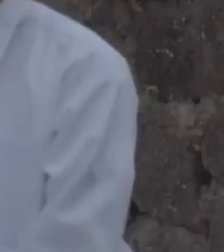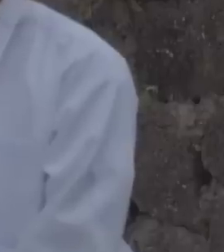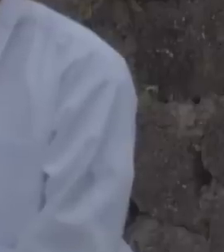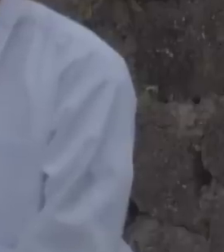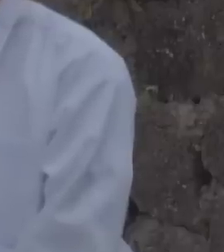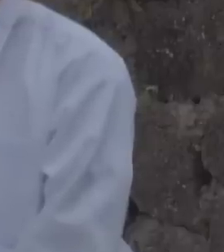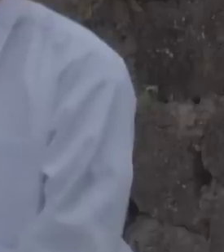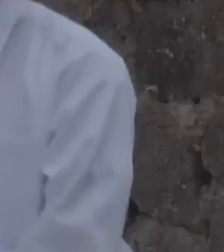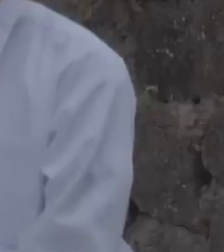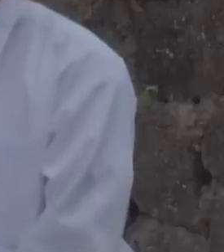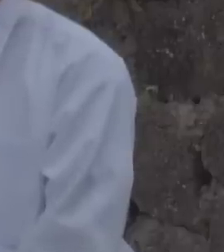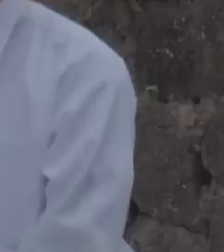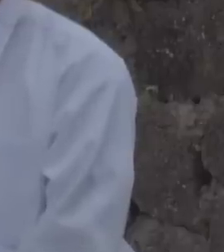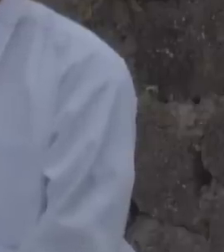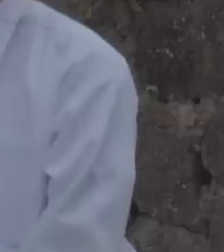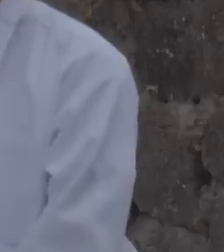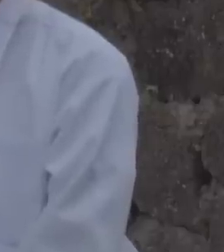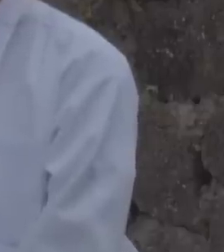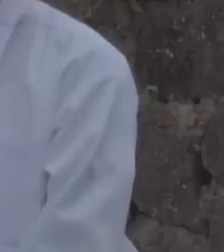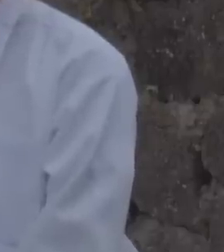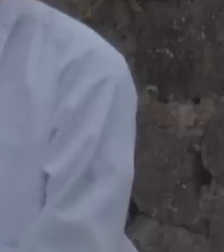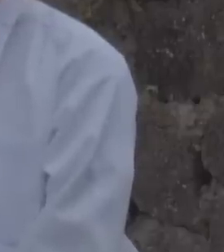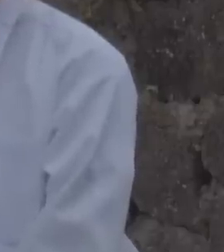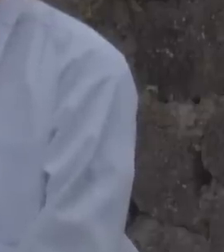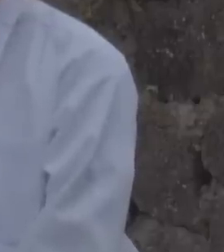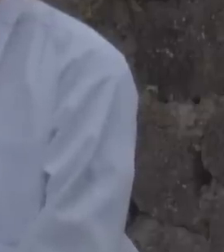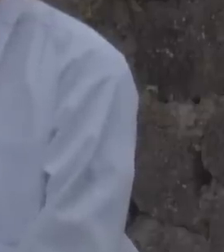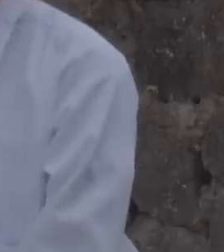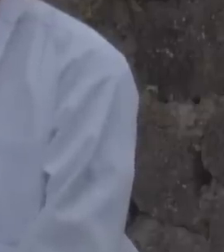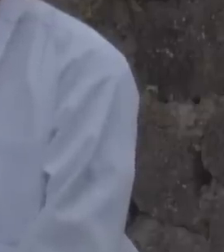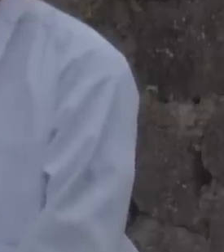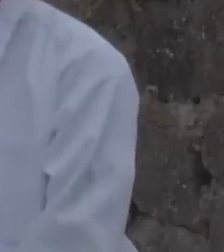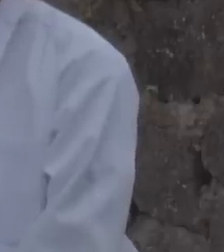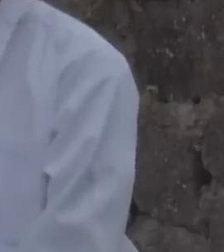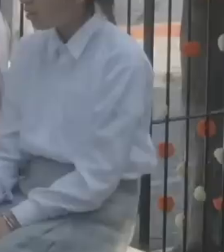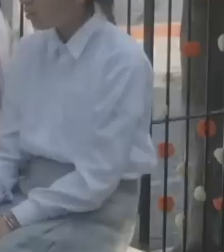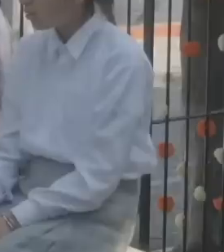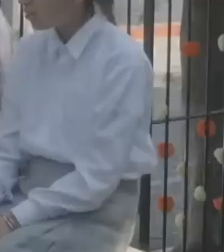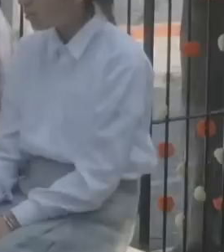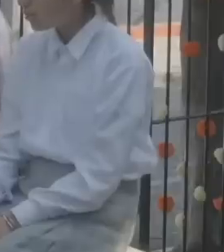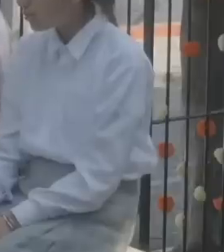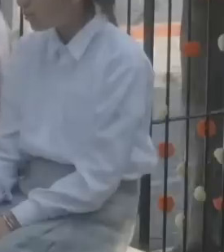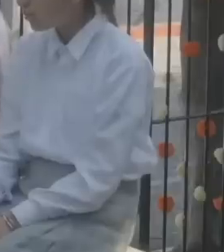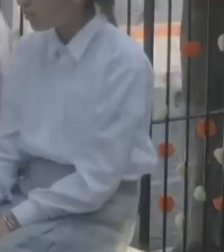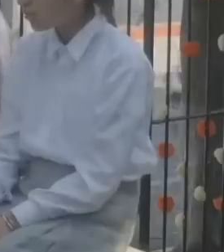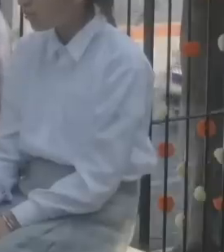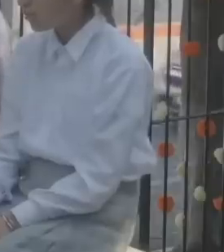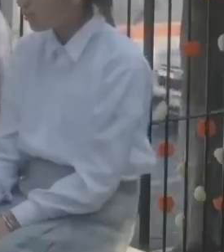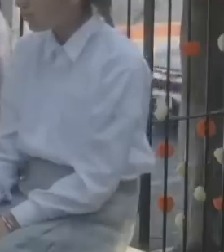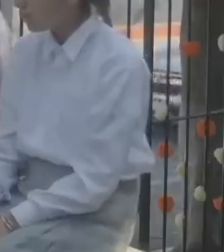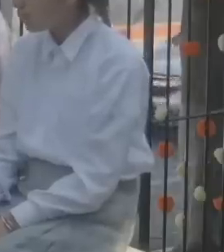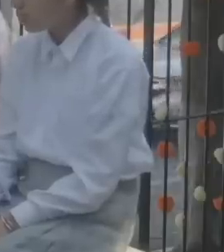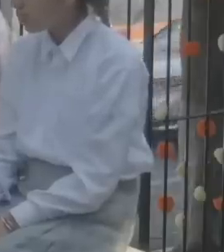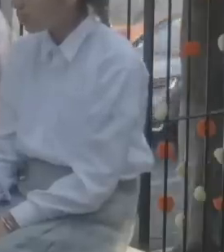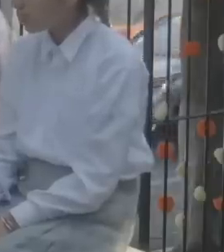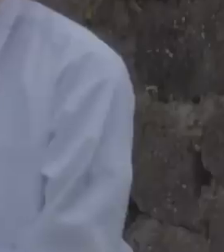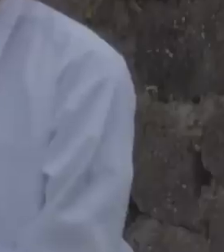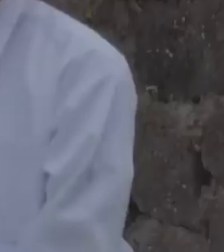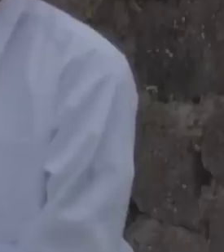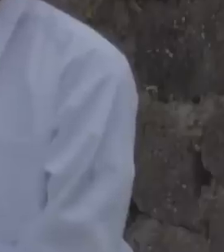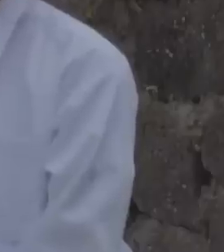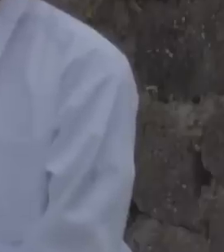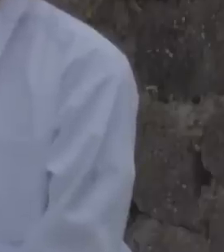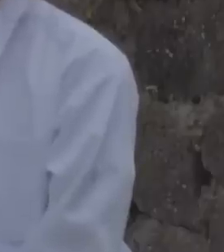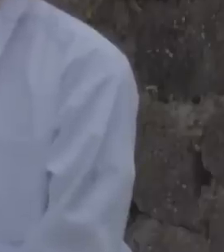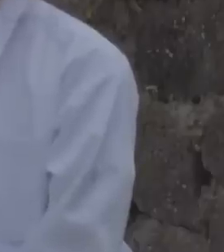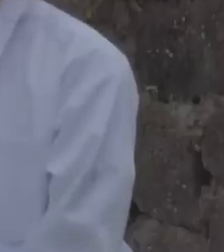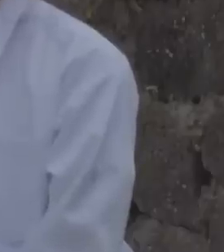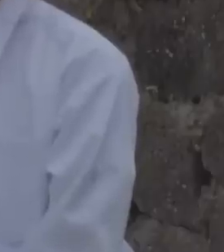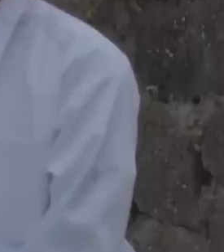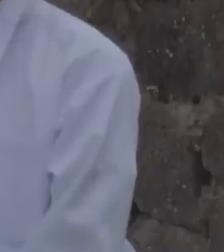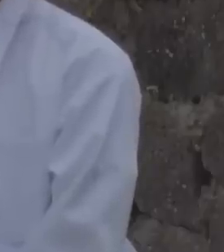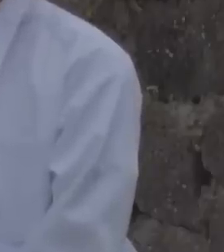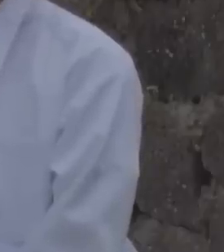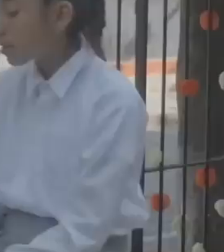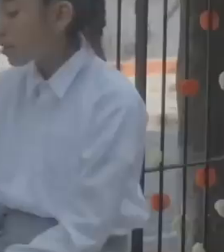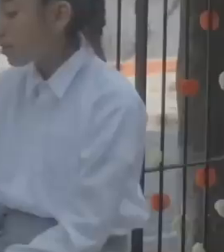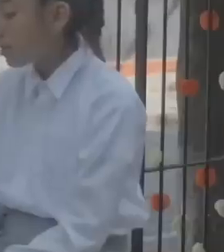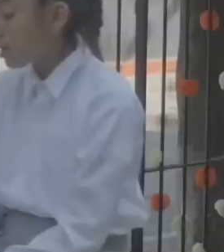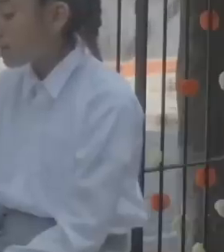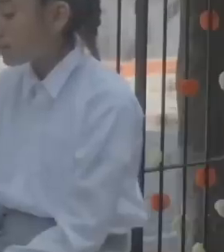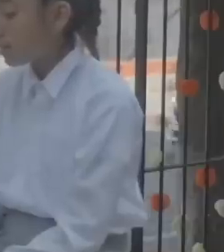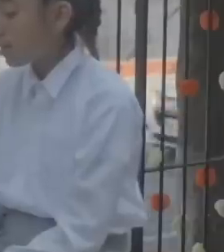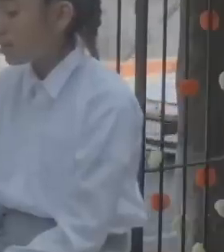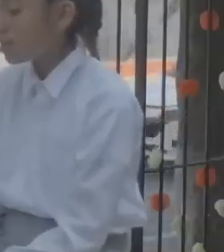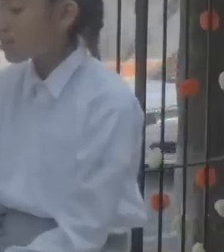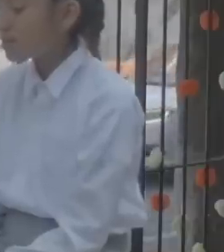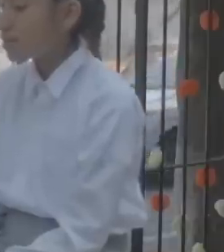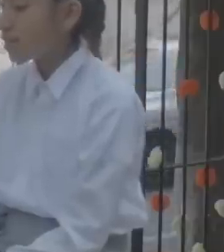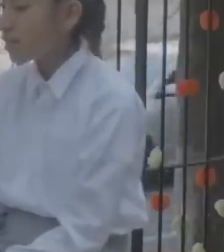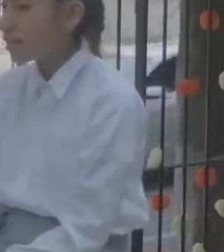varios gobernantes que a nuestra nación [Música] saquearon llegó López Obrador con las ganas Se